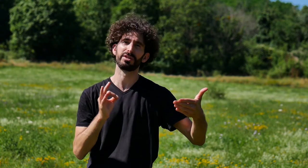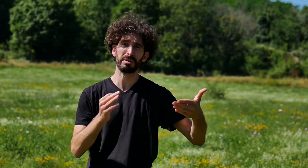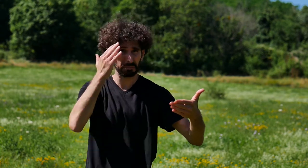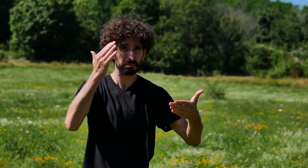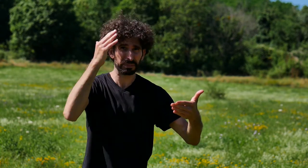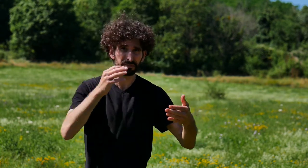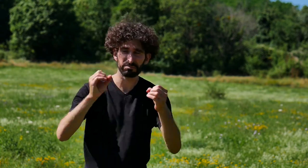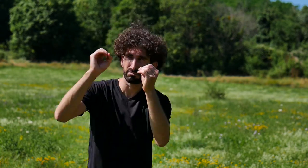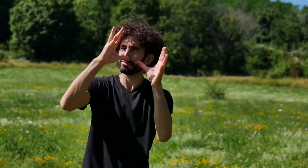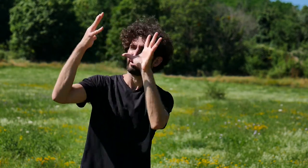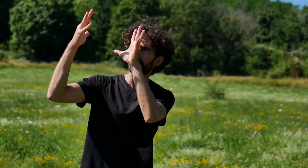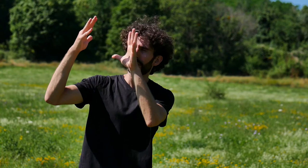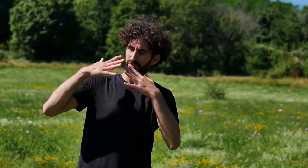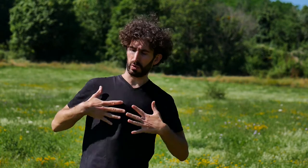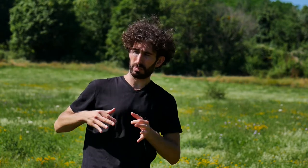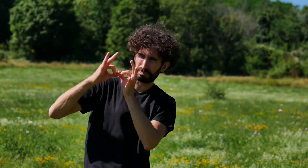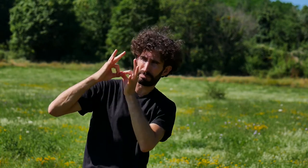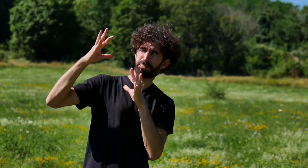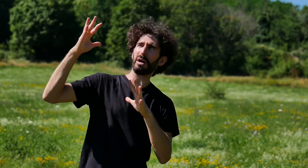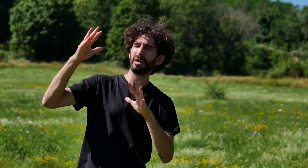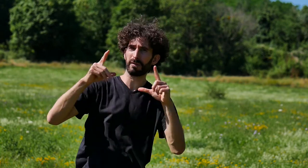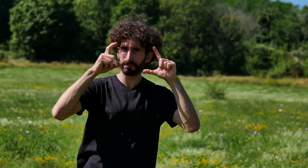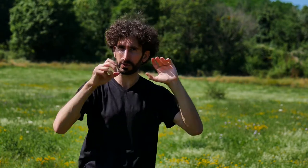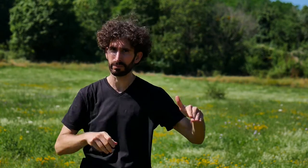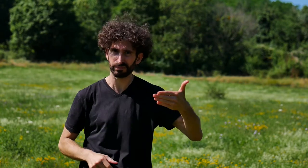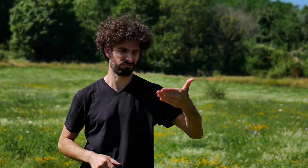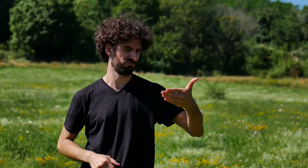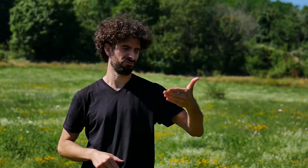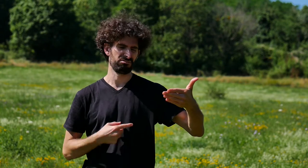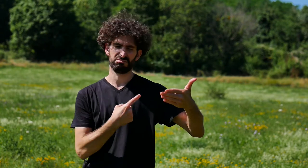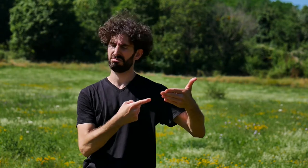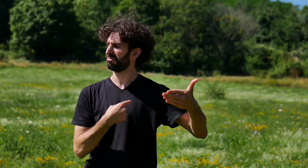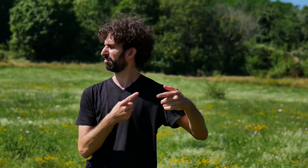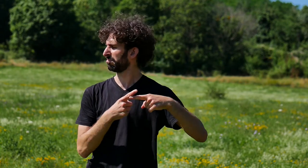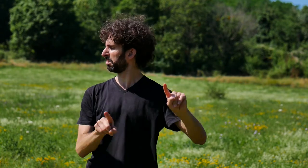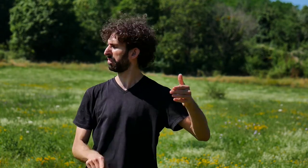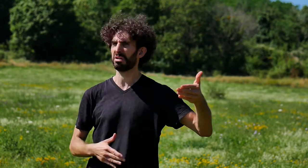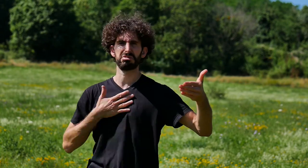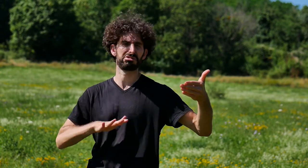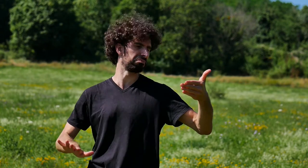S'ils sont au contraire dissociés, on ne s'aime pas sur la photo.